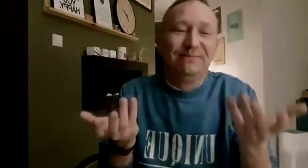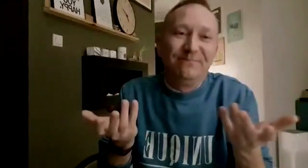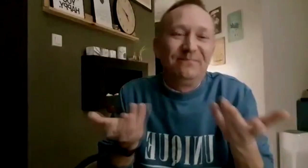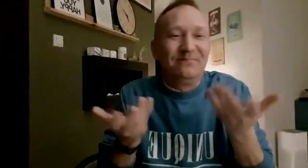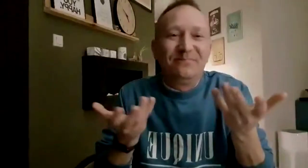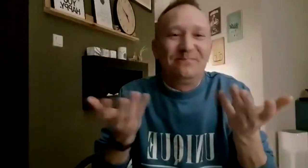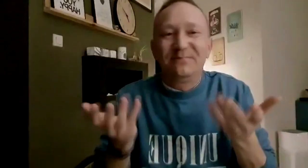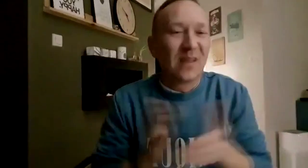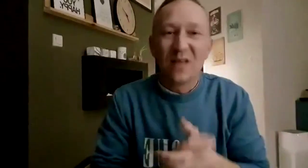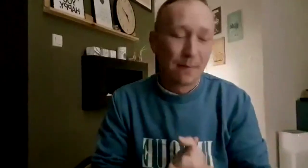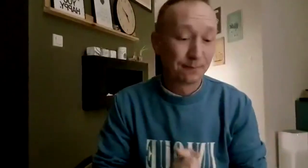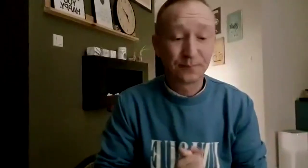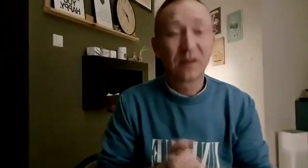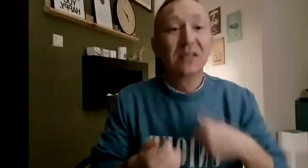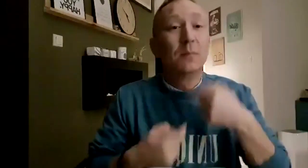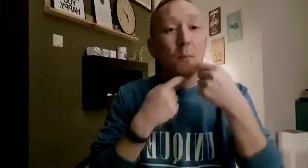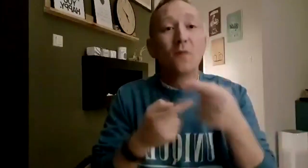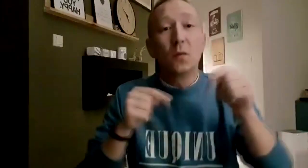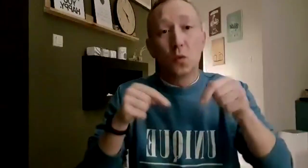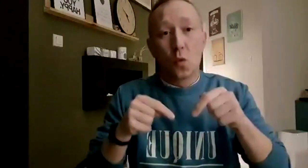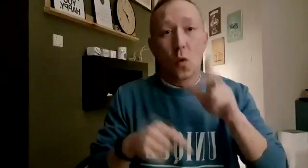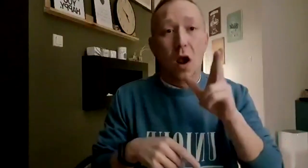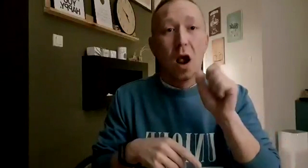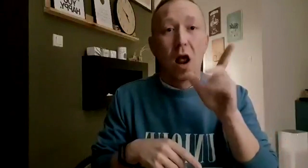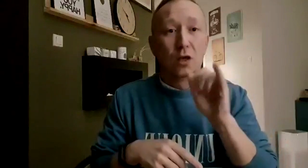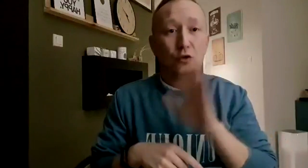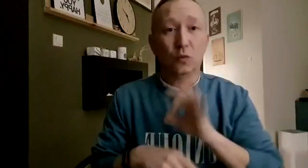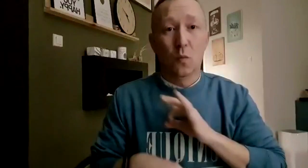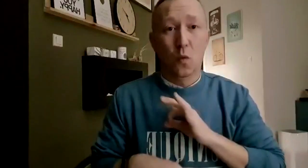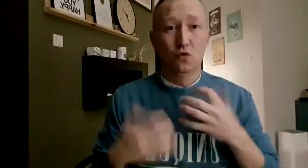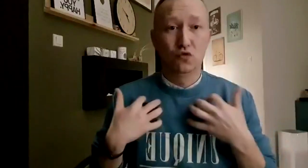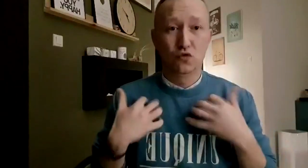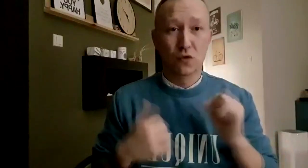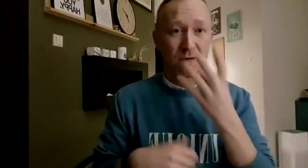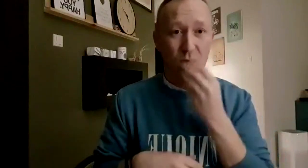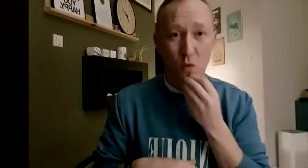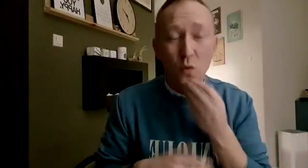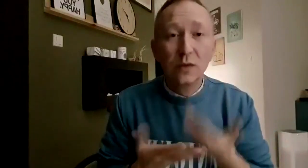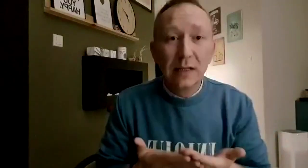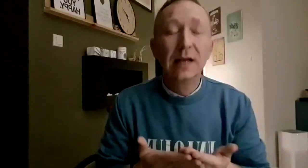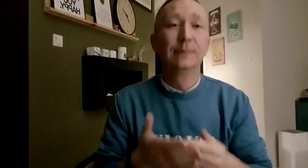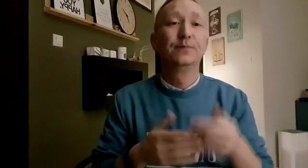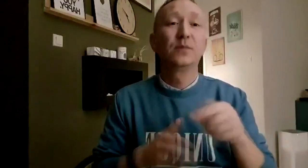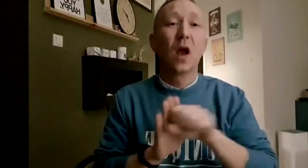A w dużych - no nie wiem... Opowiem jak wygląda moje życie w Kaliszu.